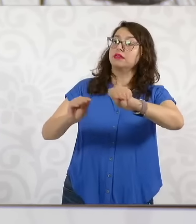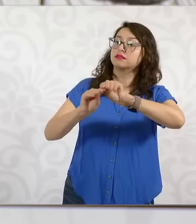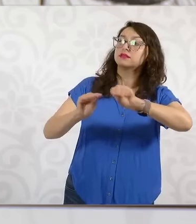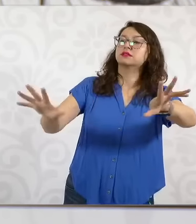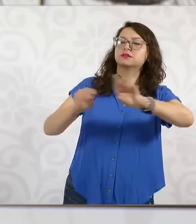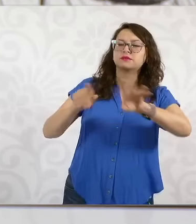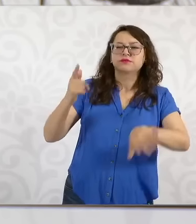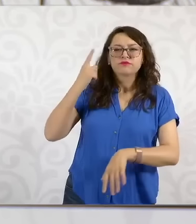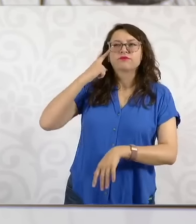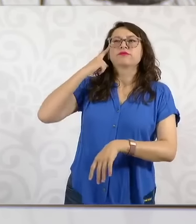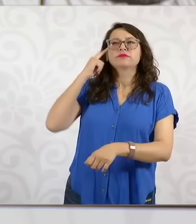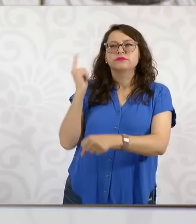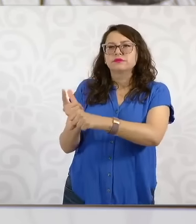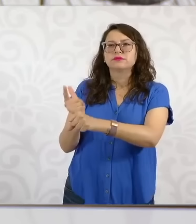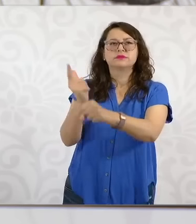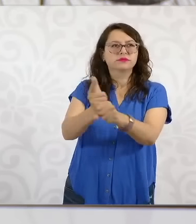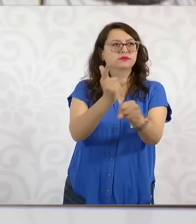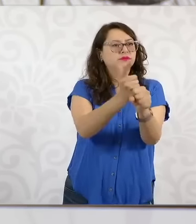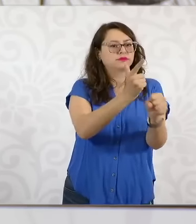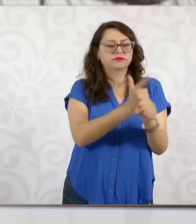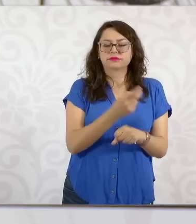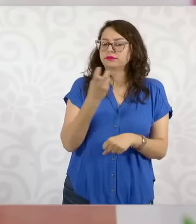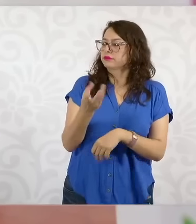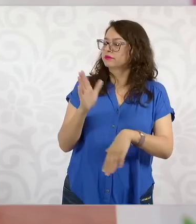Lo más importante,